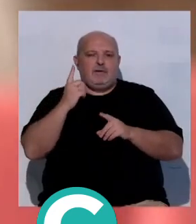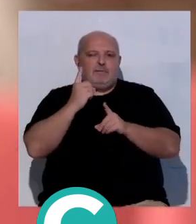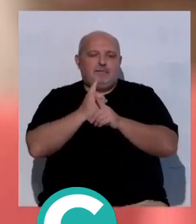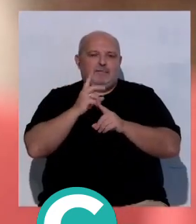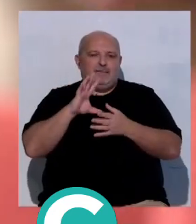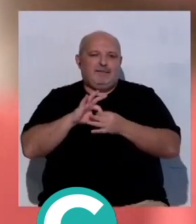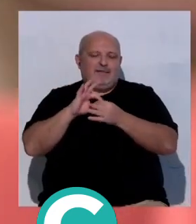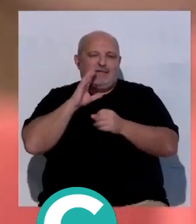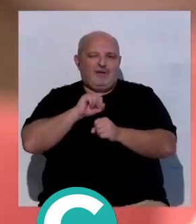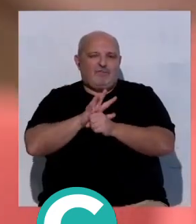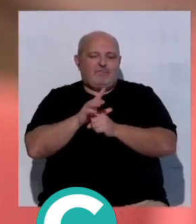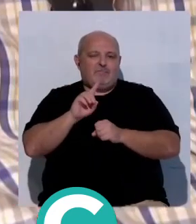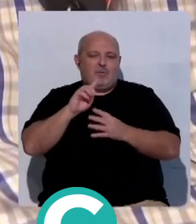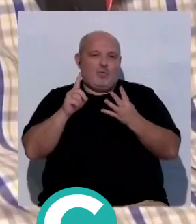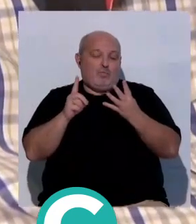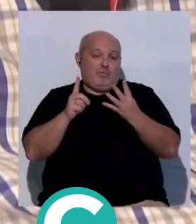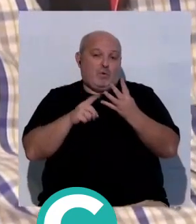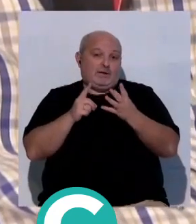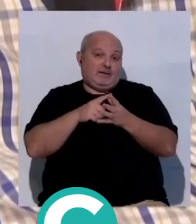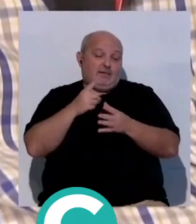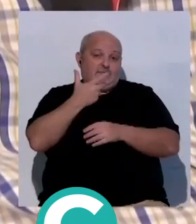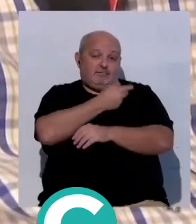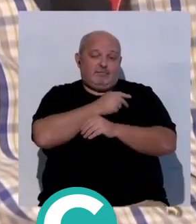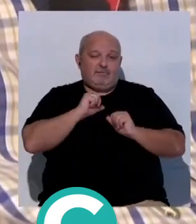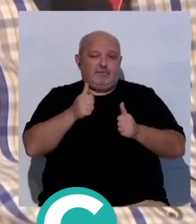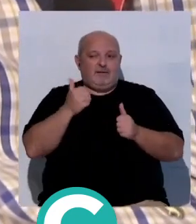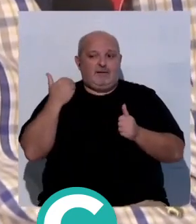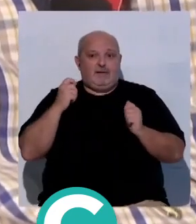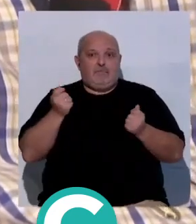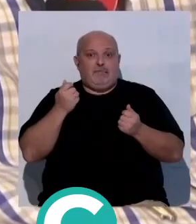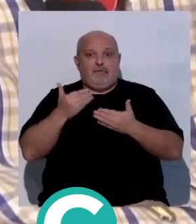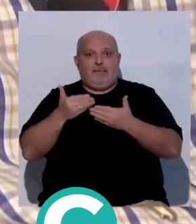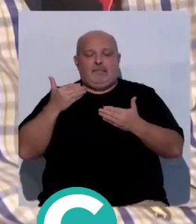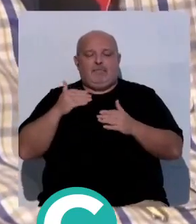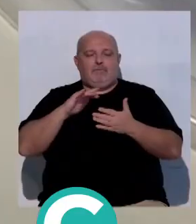de la covid-19 en la provincia de Cádiz desde el inicio de la campaña de vacunación el pasado 9 de